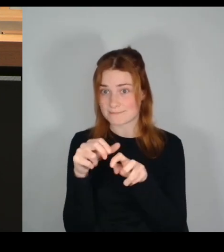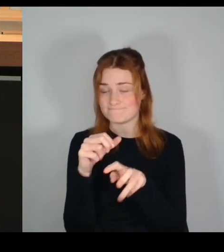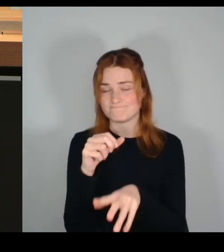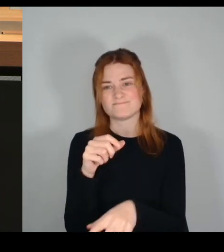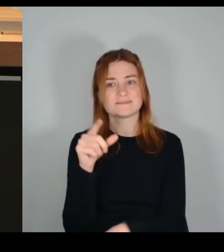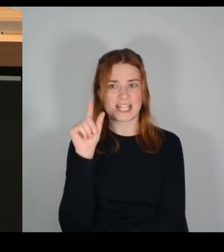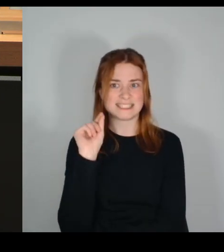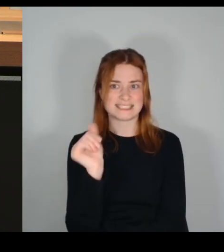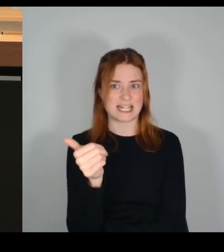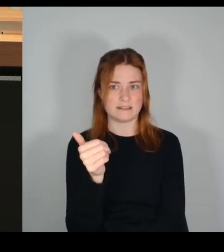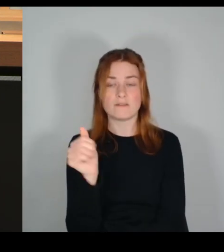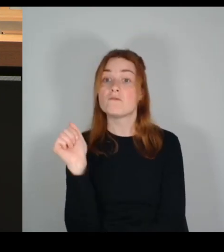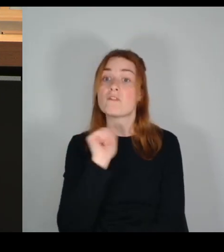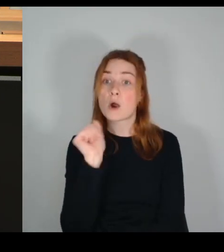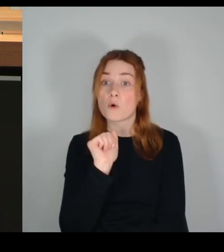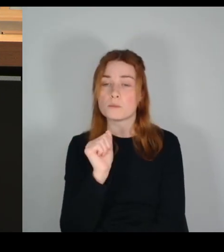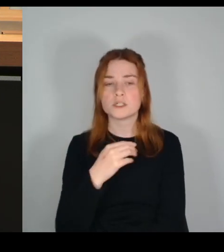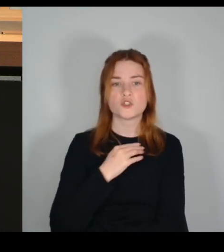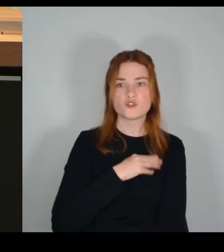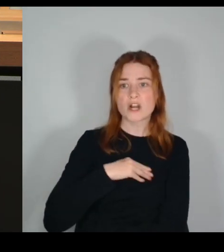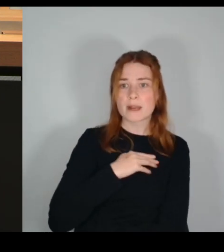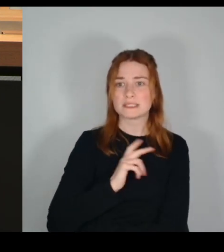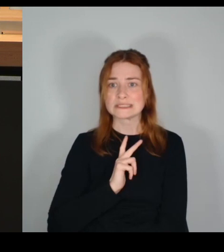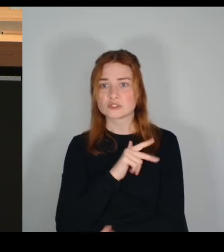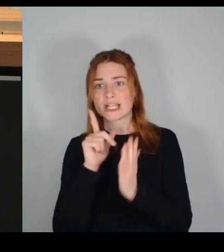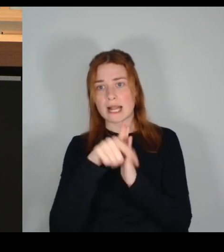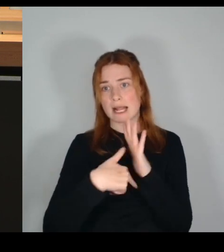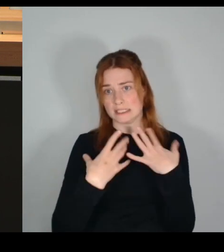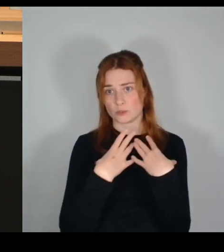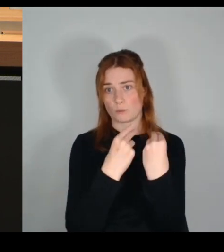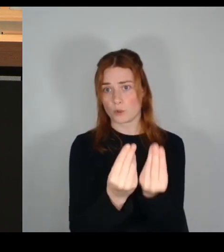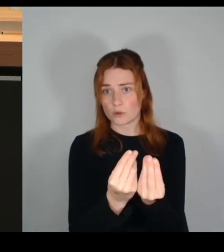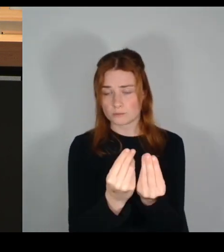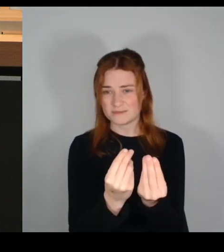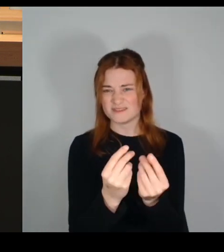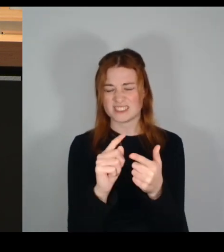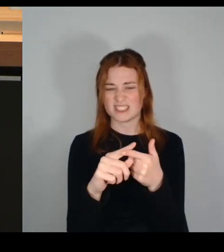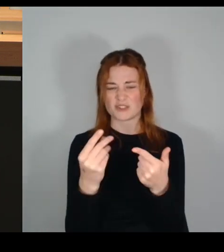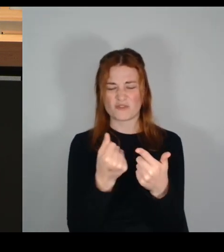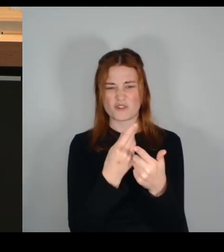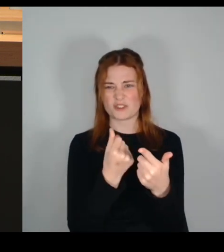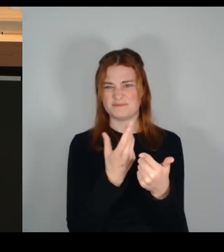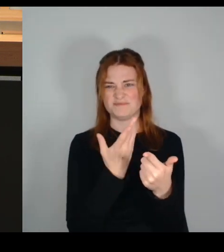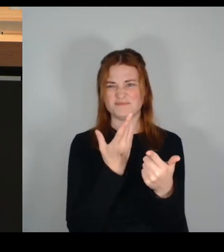Weil sie es entwürdigend finden, zum Sozialamt oder Jobcenter zu gehen. Weil unser Staat es ihnen aber auch schwer